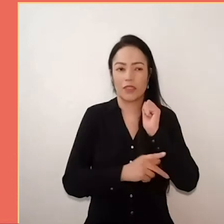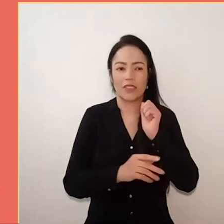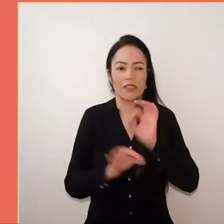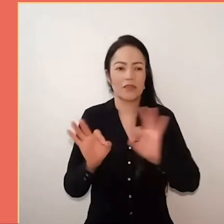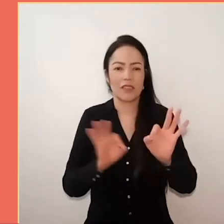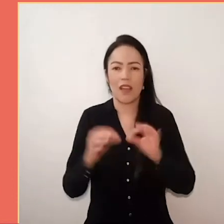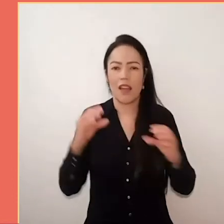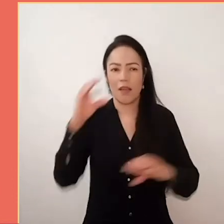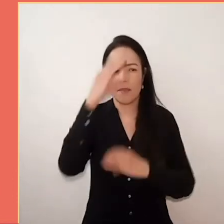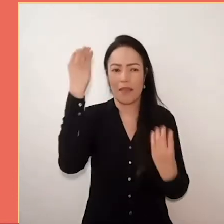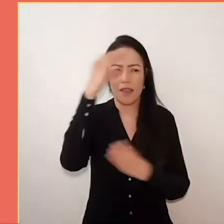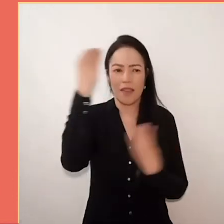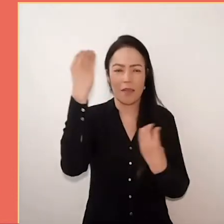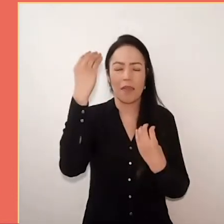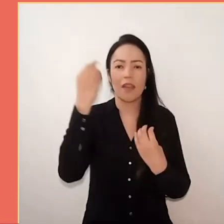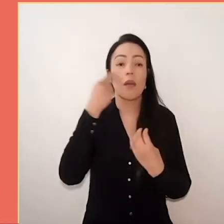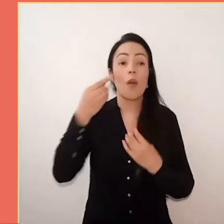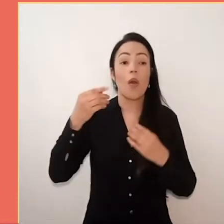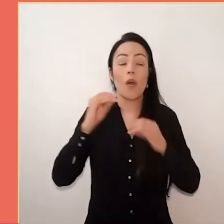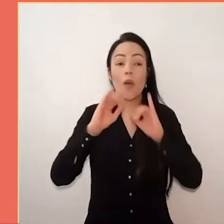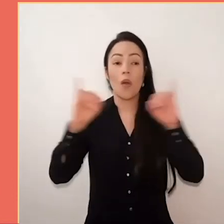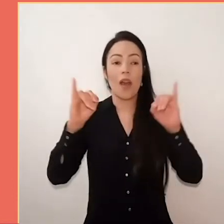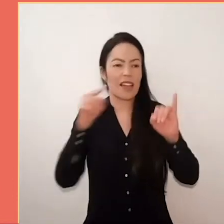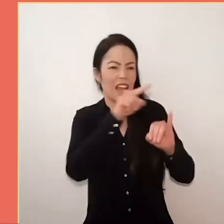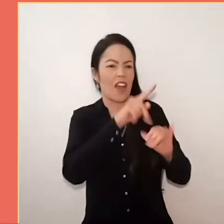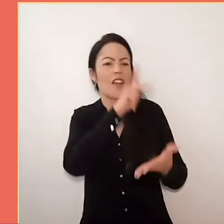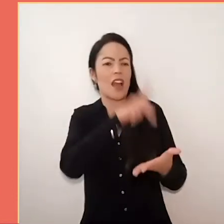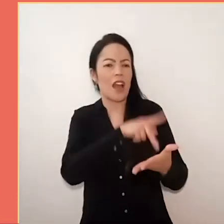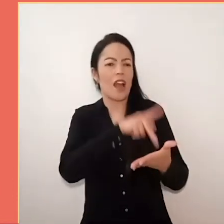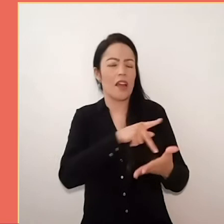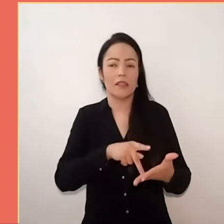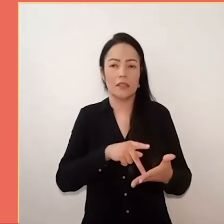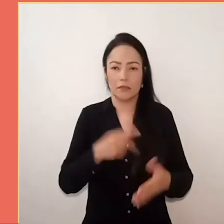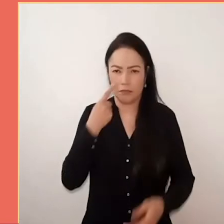aquilo que vem estampado: Isso aqui é pura verdade. Quando a gente bate o olho e diz: "Claro que não é".